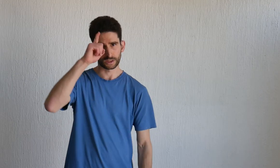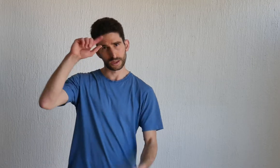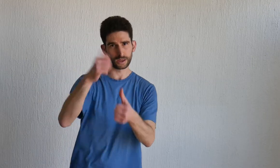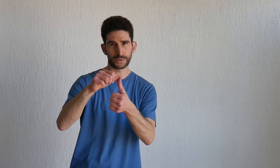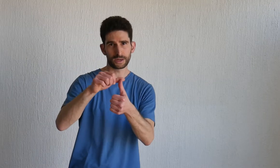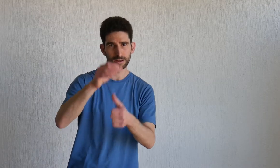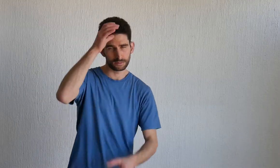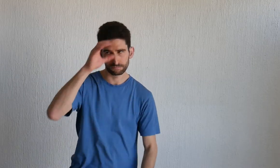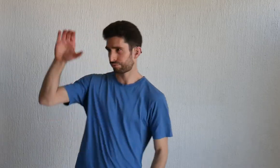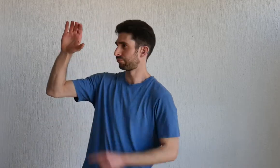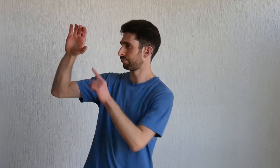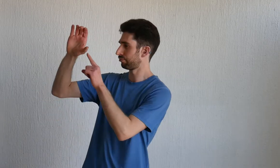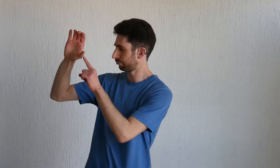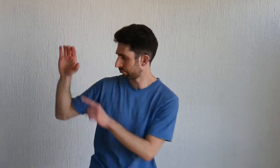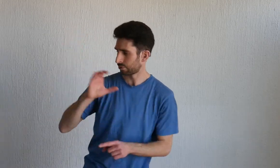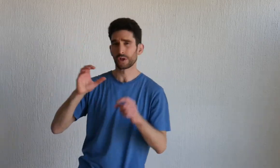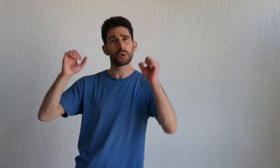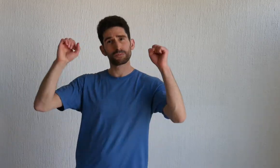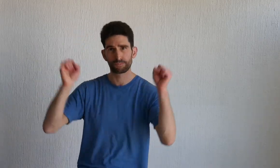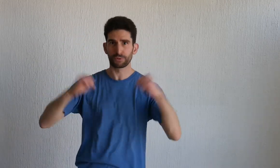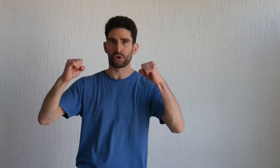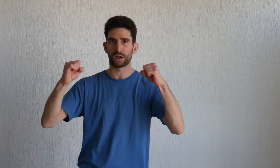Rappelle-toi : la connaissance donne le pouvoir.